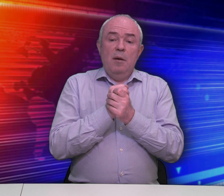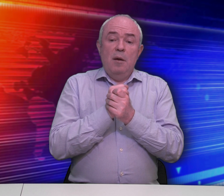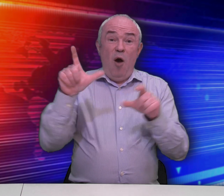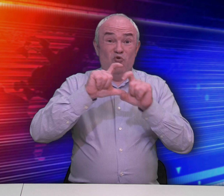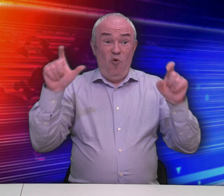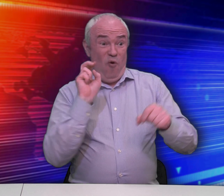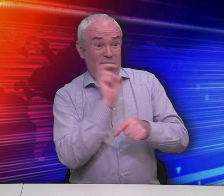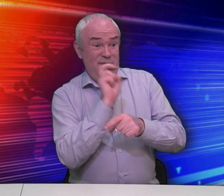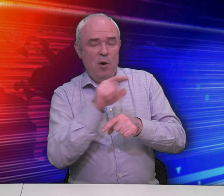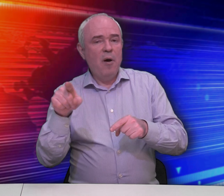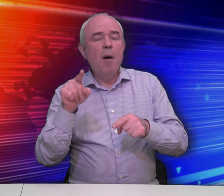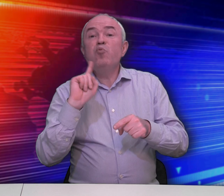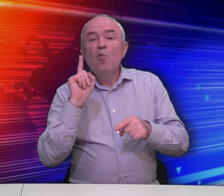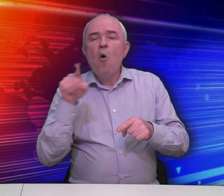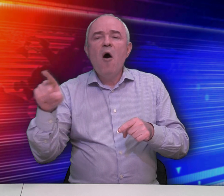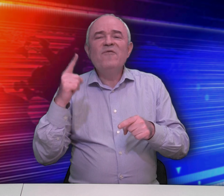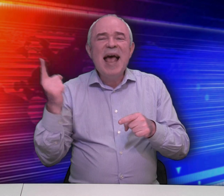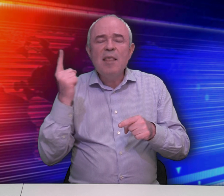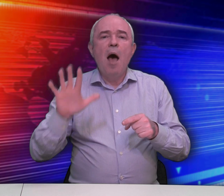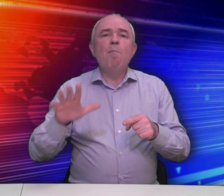Почему он часто приезжал в школу?